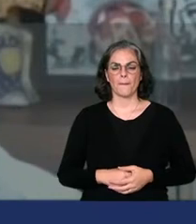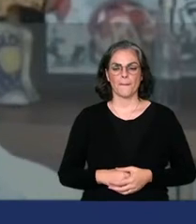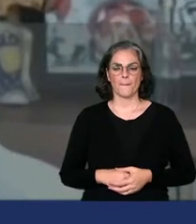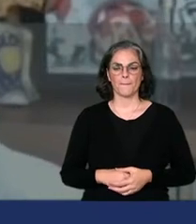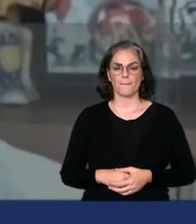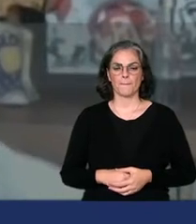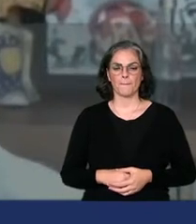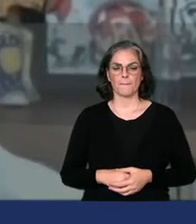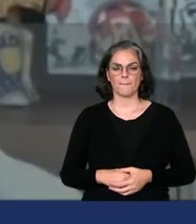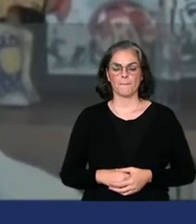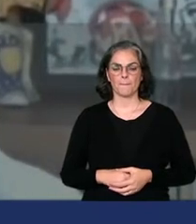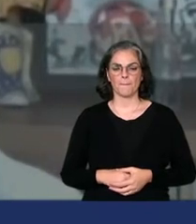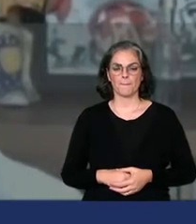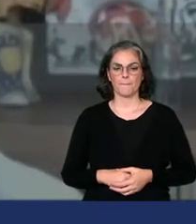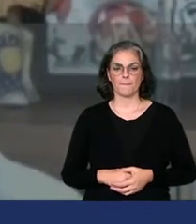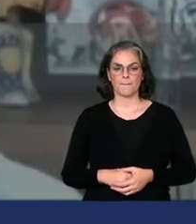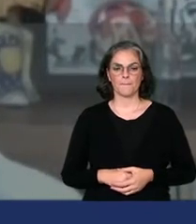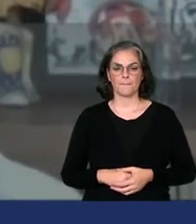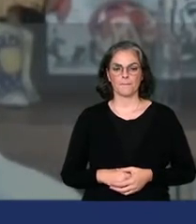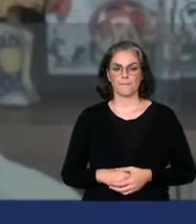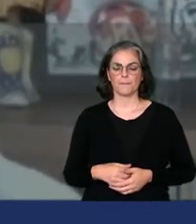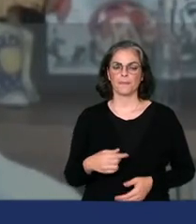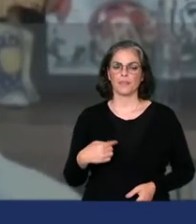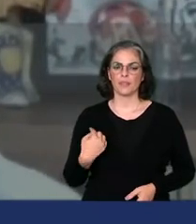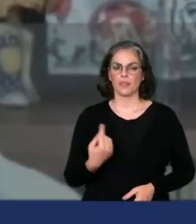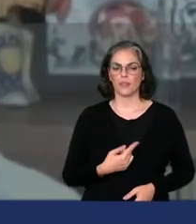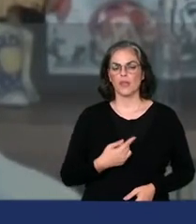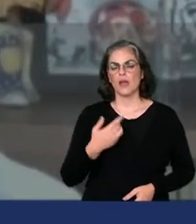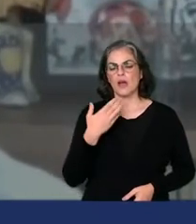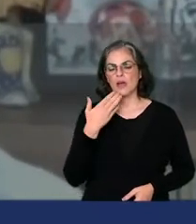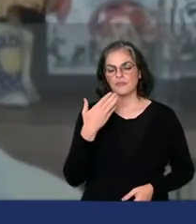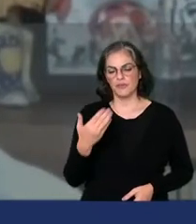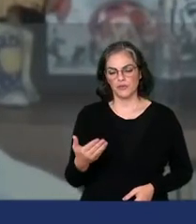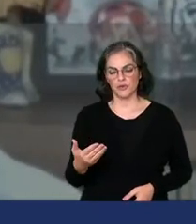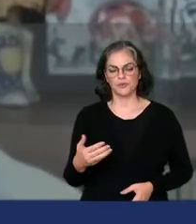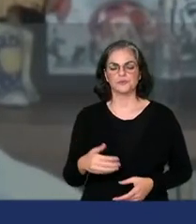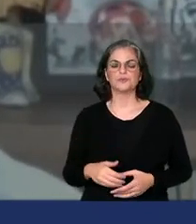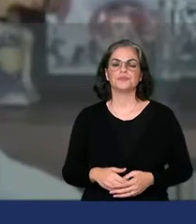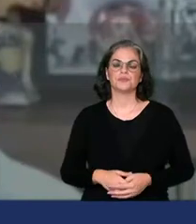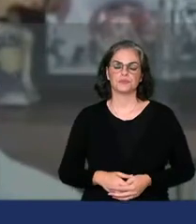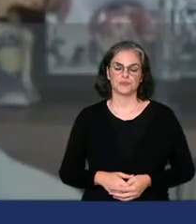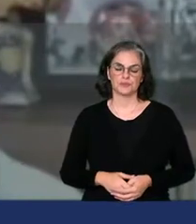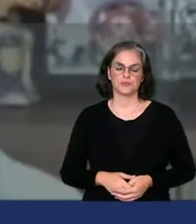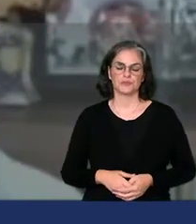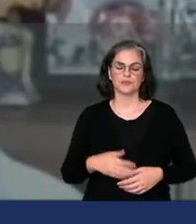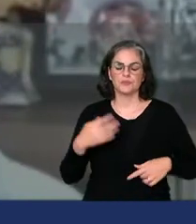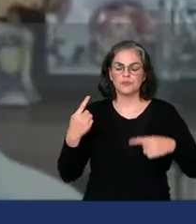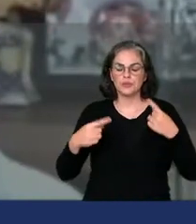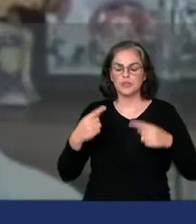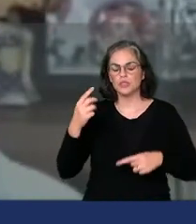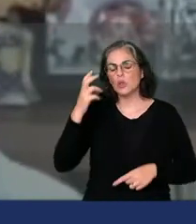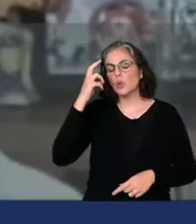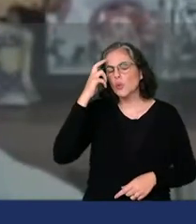PSDB, REPUBLICANOS, SOLIDARIEDADE. [DEPUTADO]: PSB. PSB VAI ORIENTAR FAVORAVELMENTE, ENTENDEMOS QUE A POLÍTICA